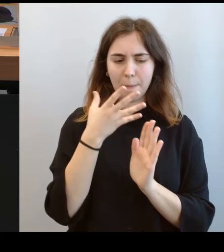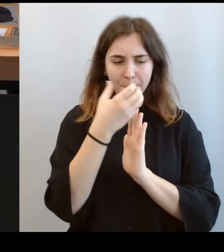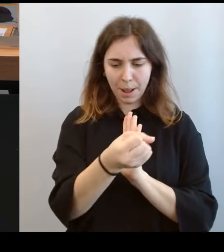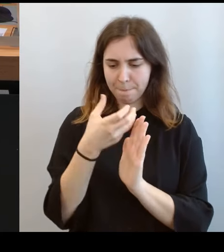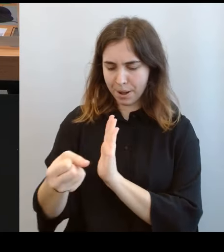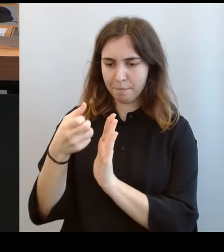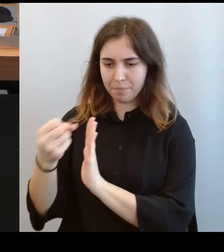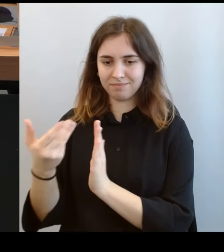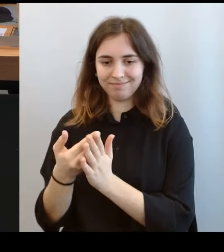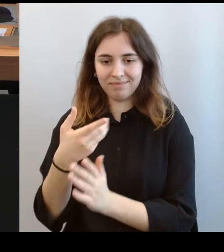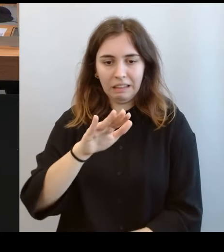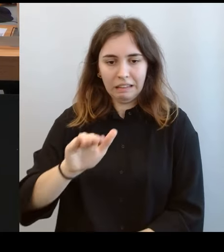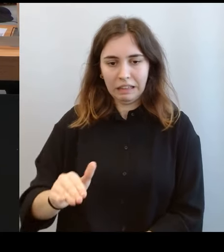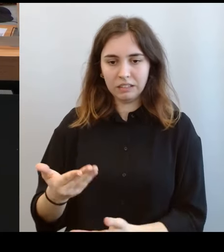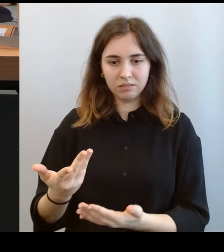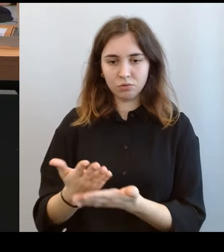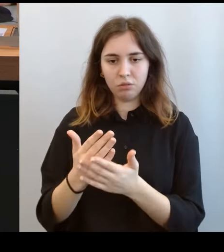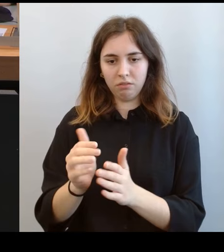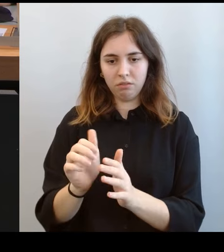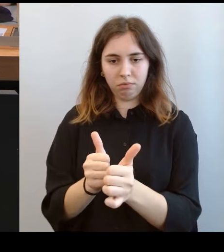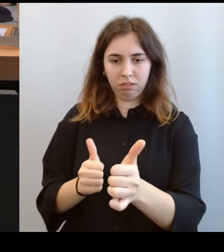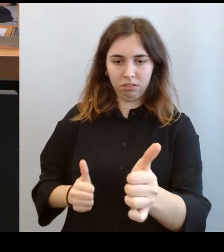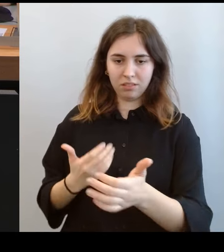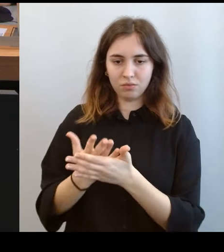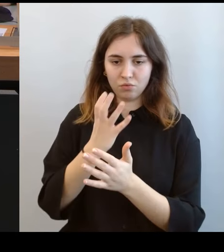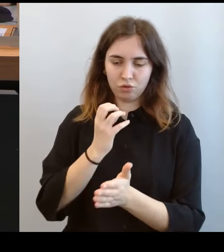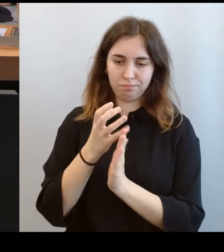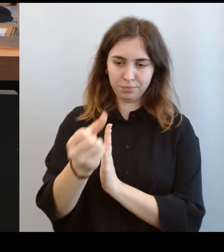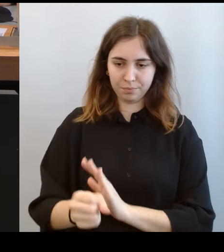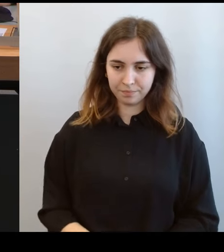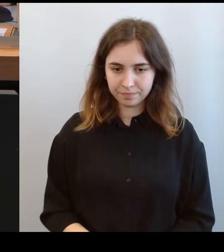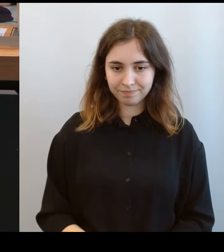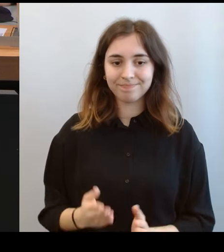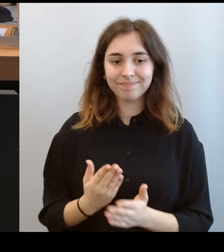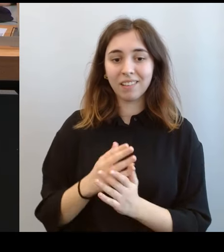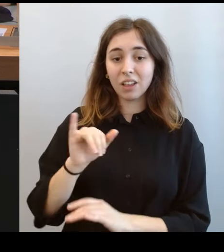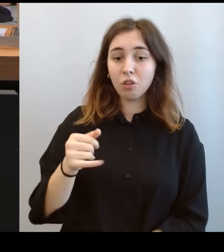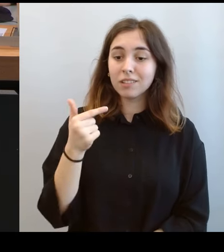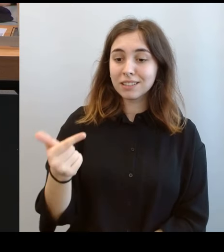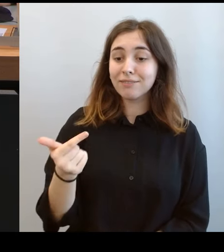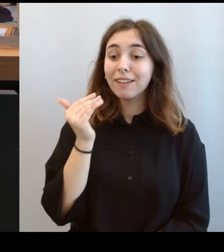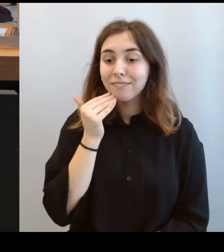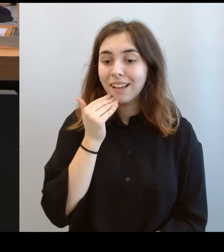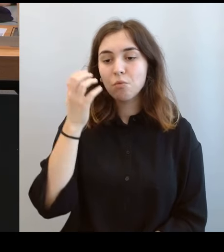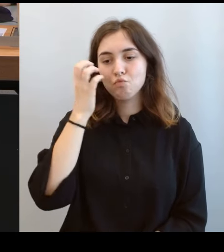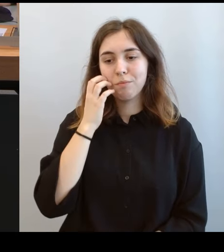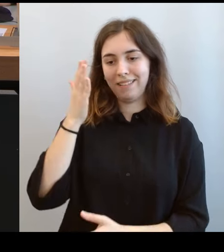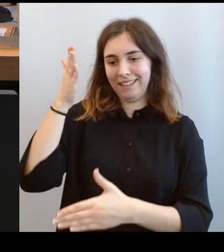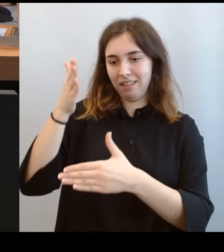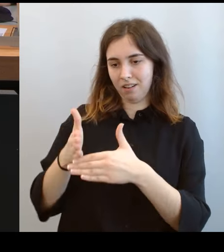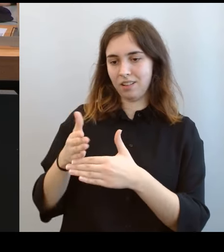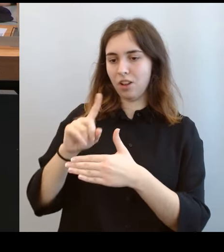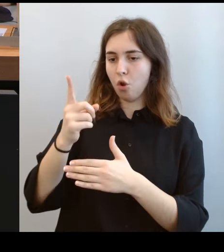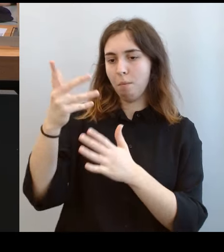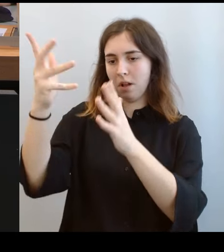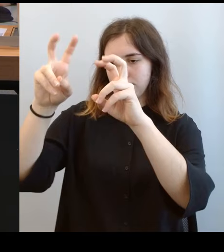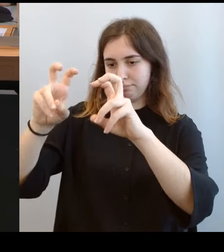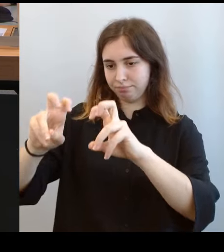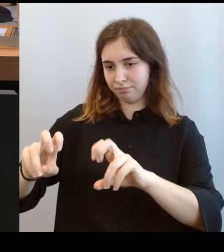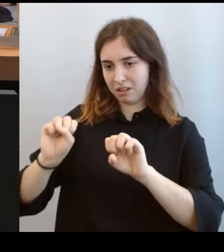Ebenso zielt die J2 für die Zeit am Ende der Pubertät darauf ab, diese in Anführungszeichen "neue" Vorsorgeuntersuchung